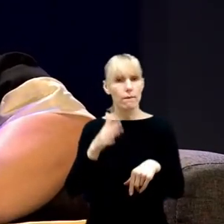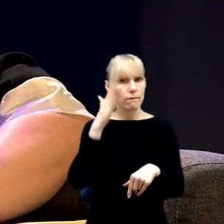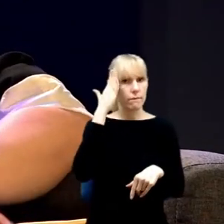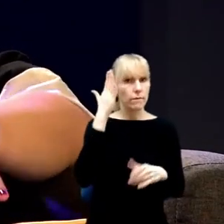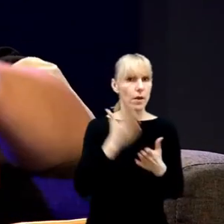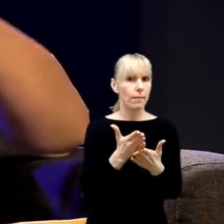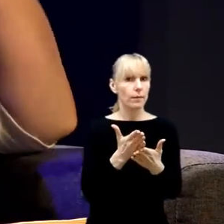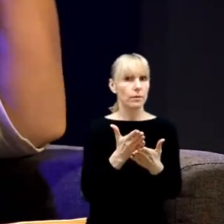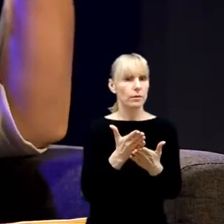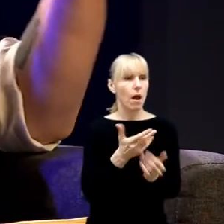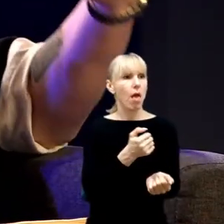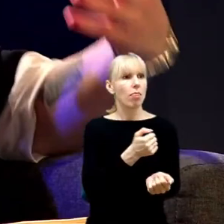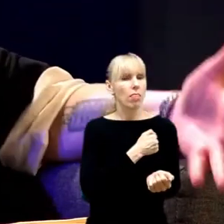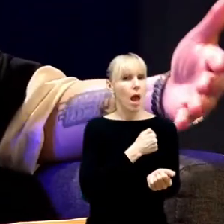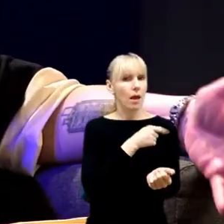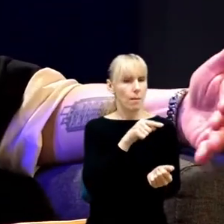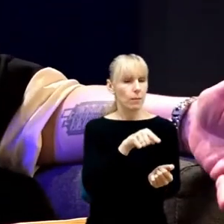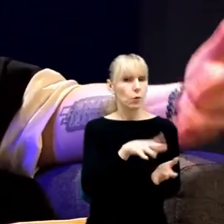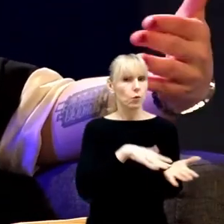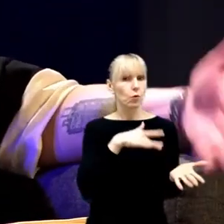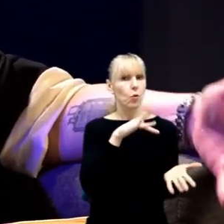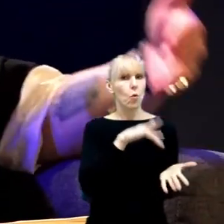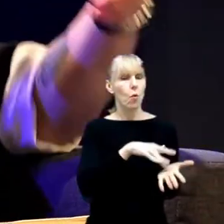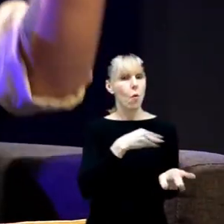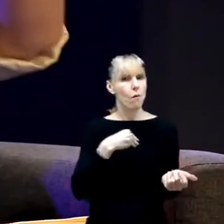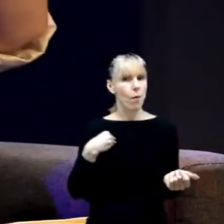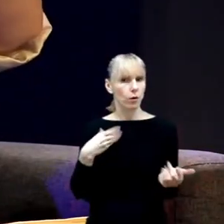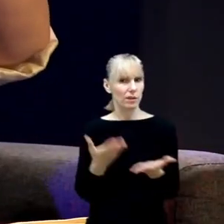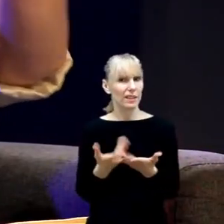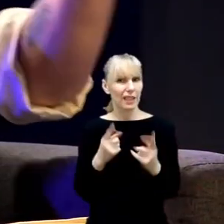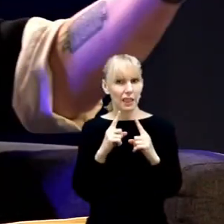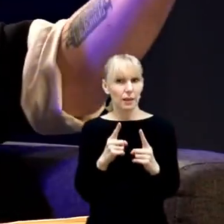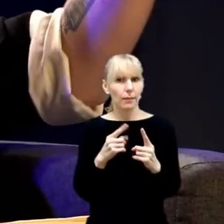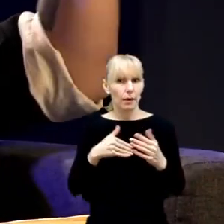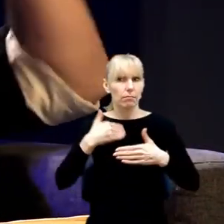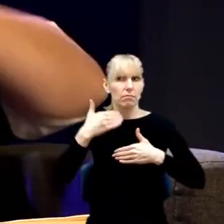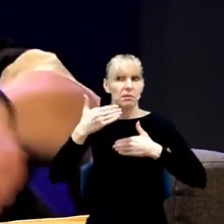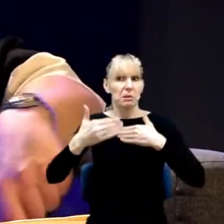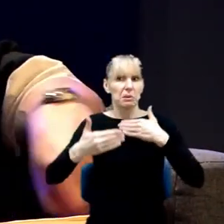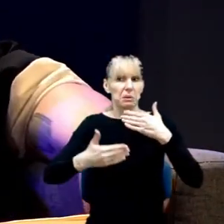i to jest jeden z głównych problemów, że od kiedy pamiętam polityka